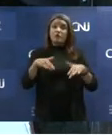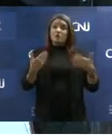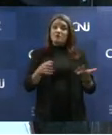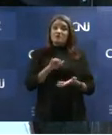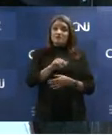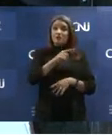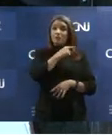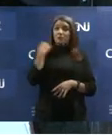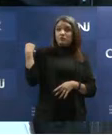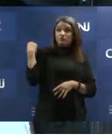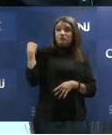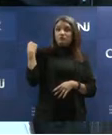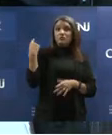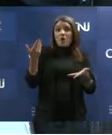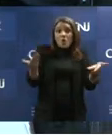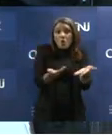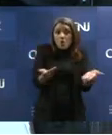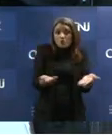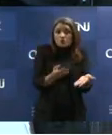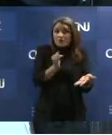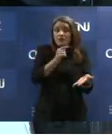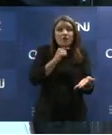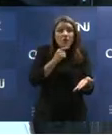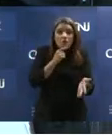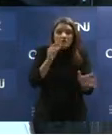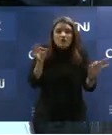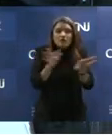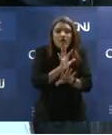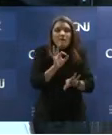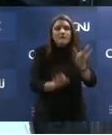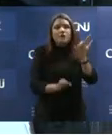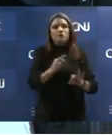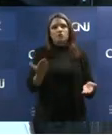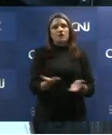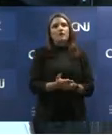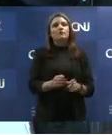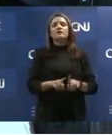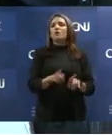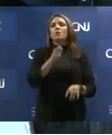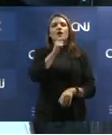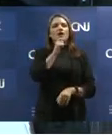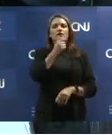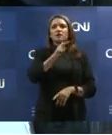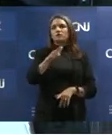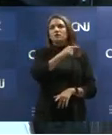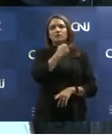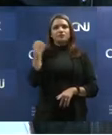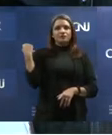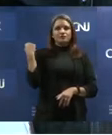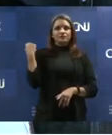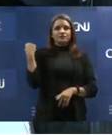Se nós não conseguimos jogar esse processo, então não houve prescrição ainda. Esse processo é